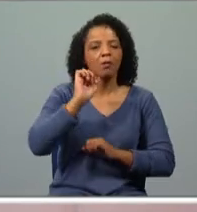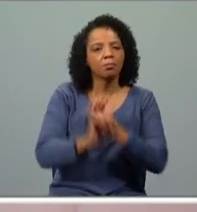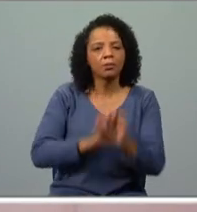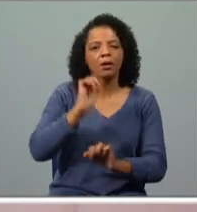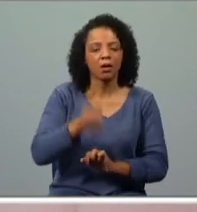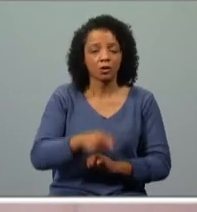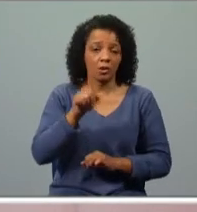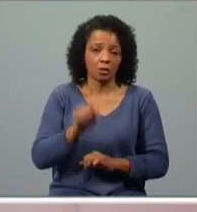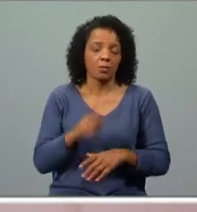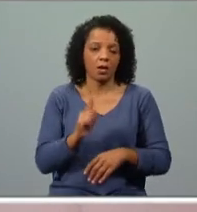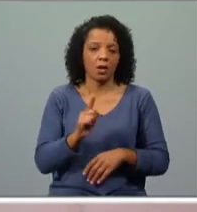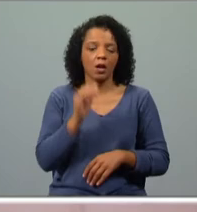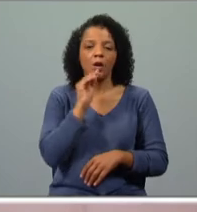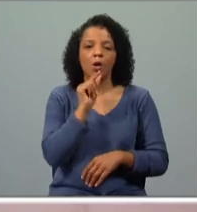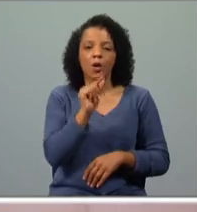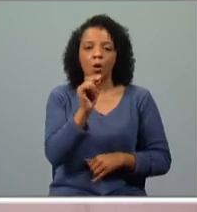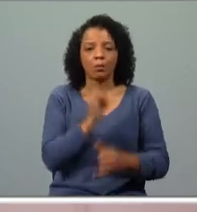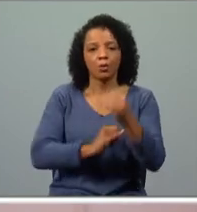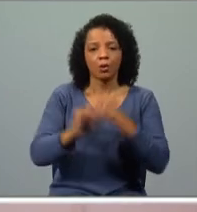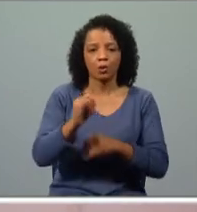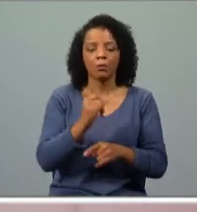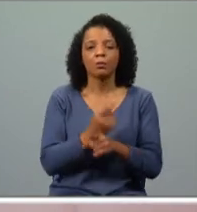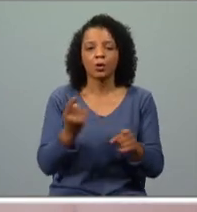saber que é um pronome como é que sabes que é um pronome está a substituir o 知道這是代詞 你怎麼知道這是一個代詞正在取代